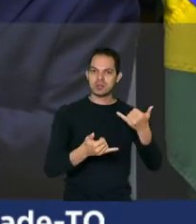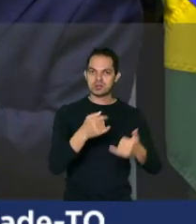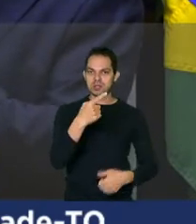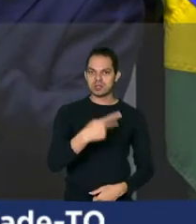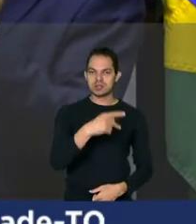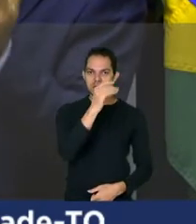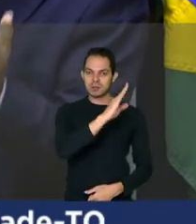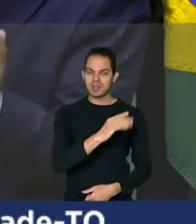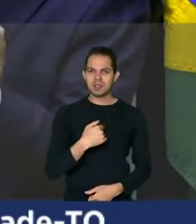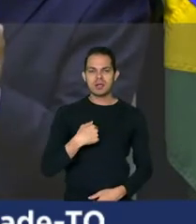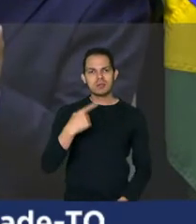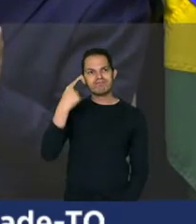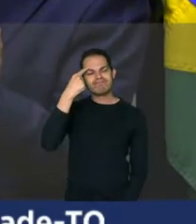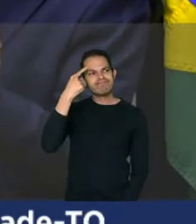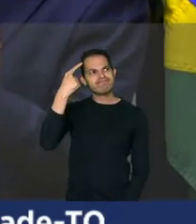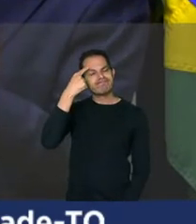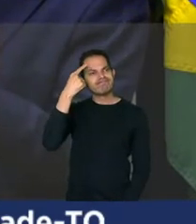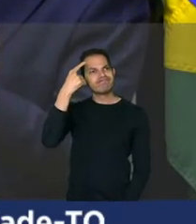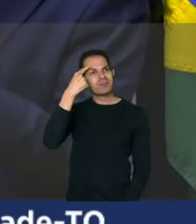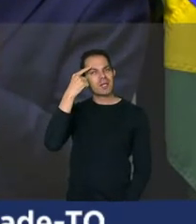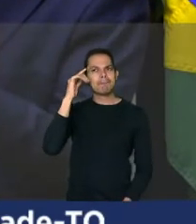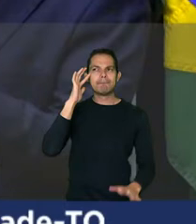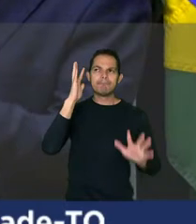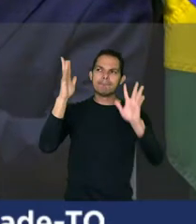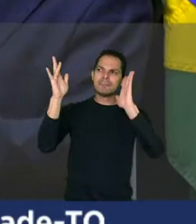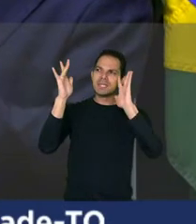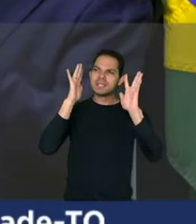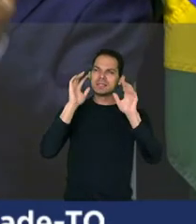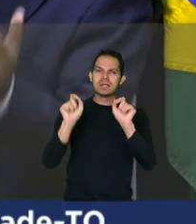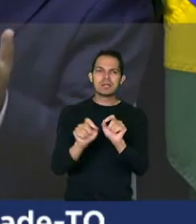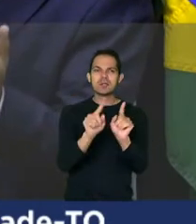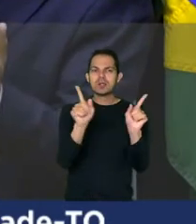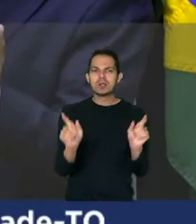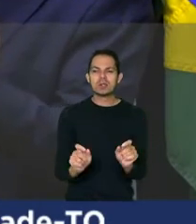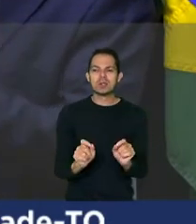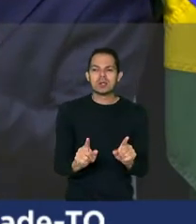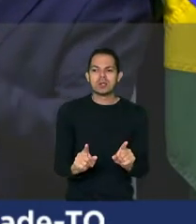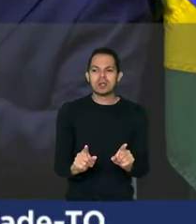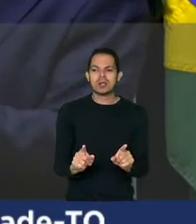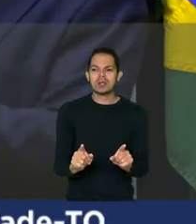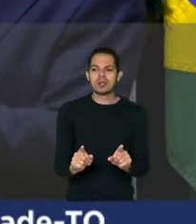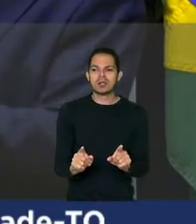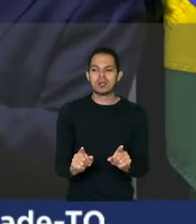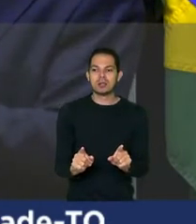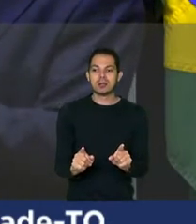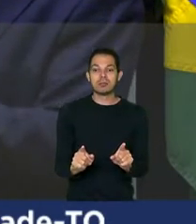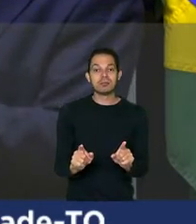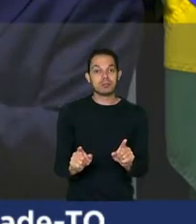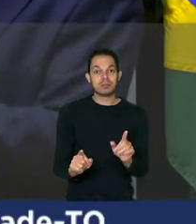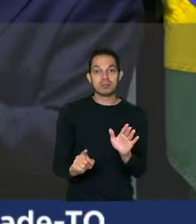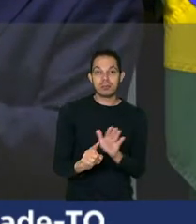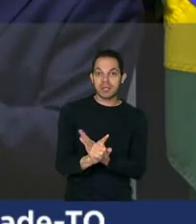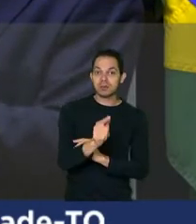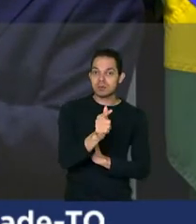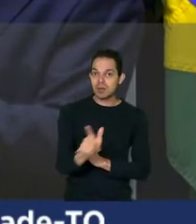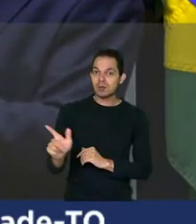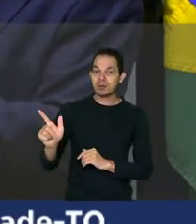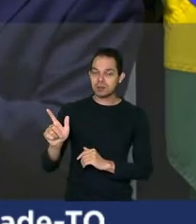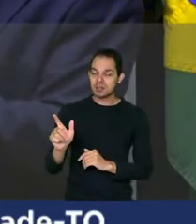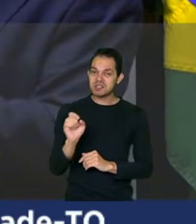CONTRA OS JOGOS NO BRASIL. FICOU NA MINHA CABEÇA UMA E A QUEM INTERESSAR